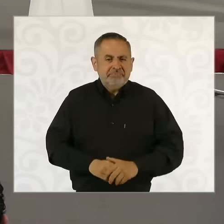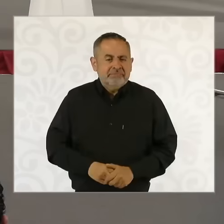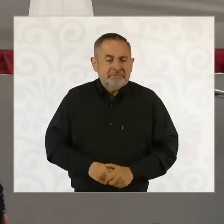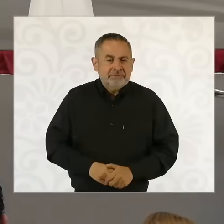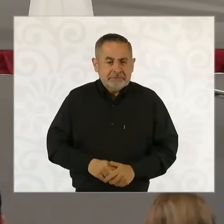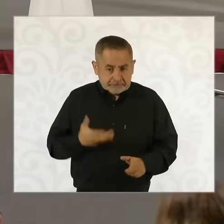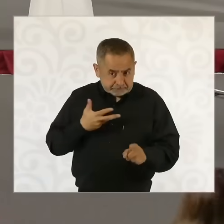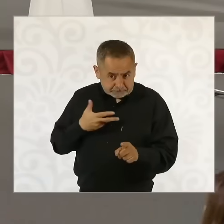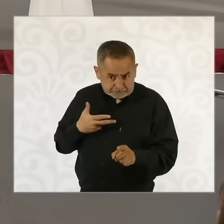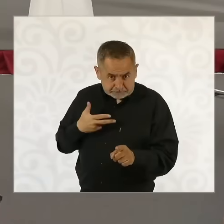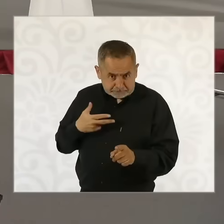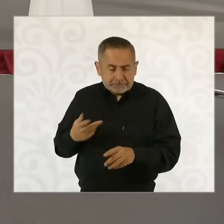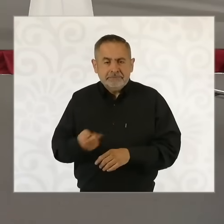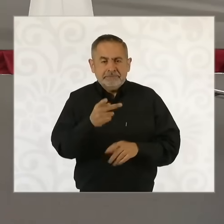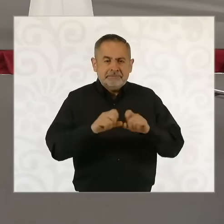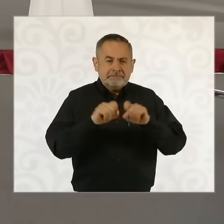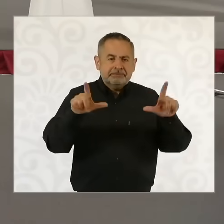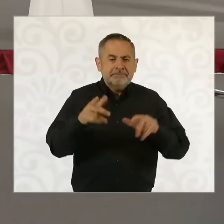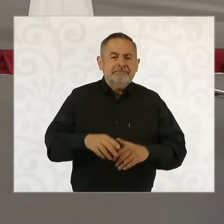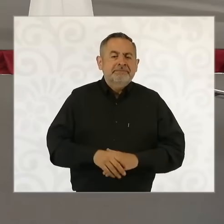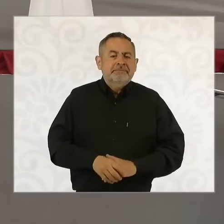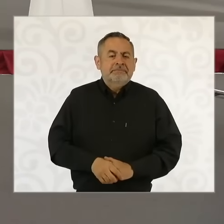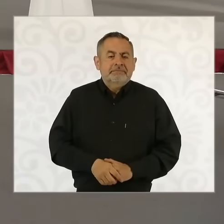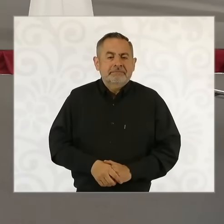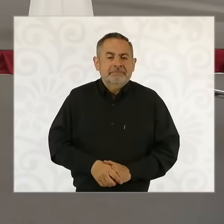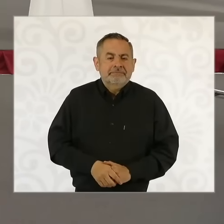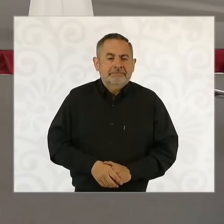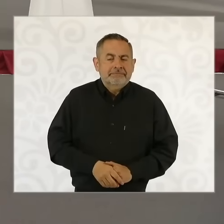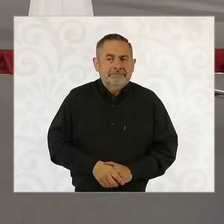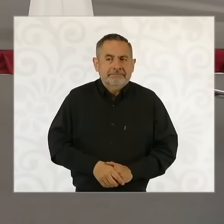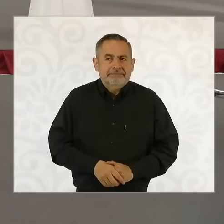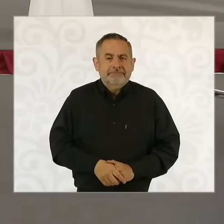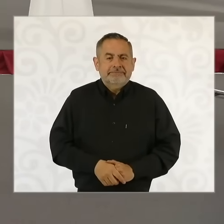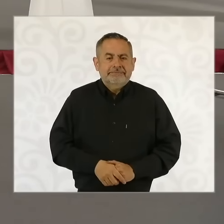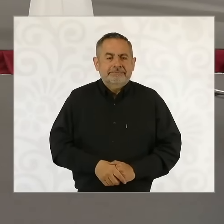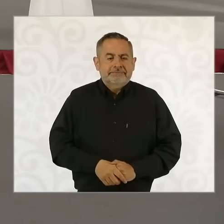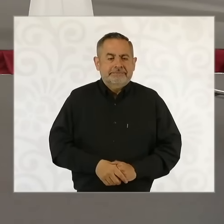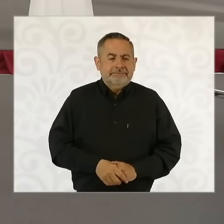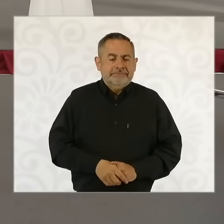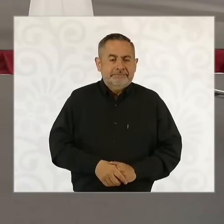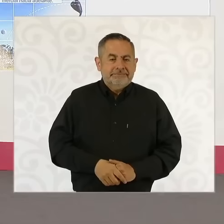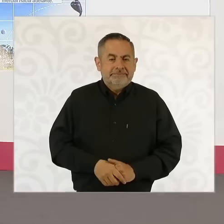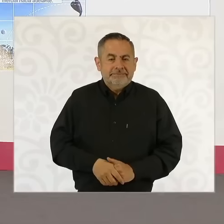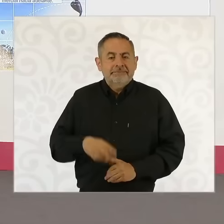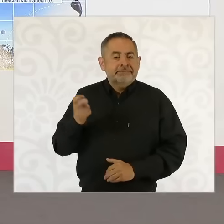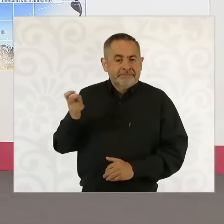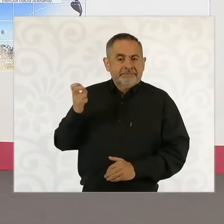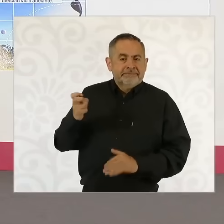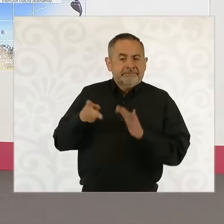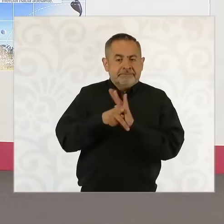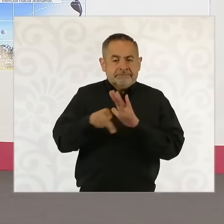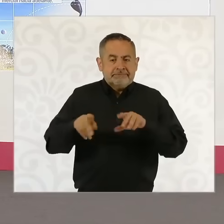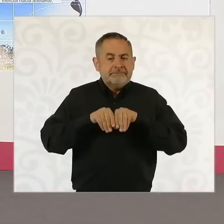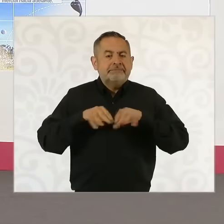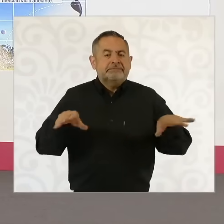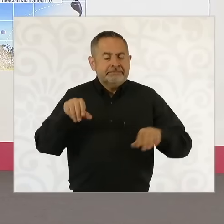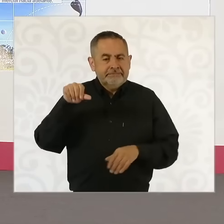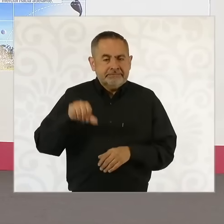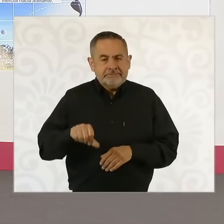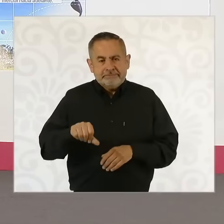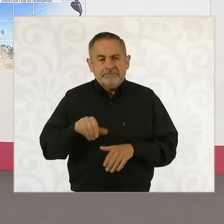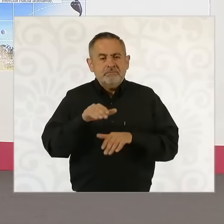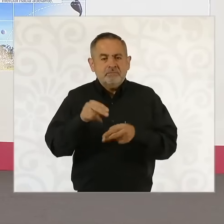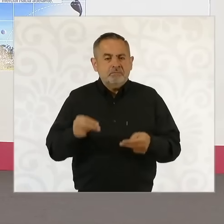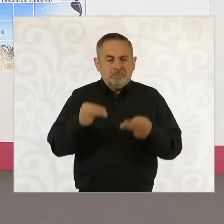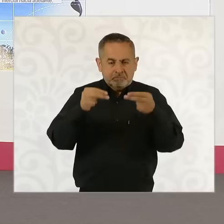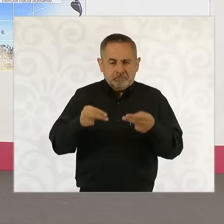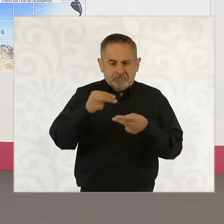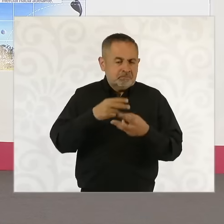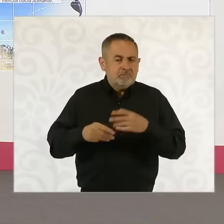tiene este es un artículo de hoy en el área de negocios del Wall Street Journal que habla